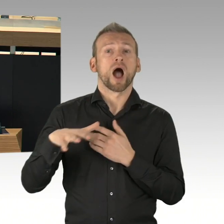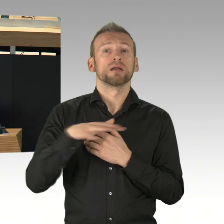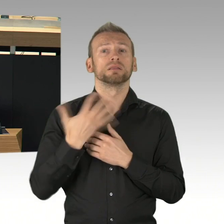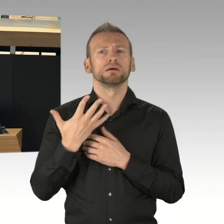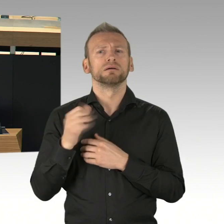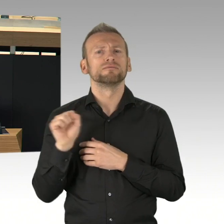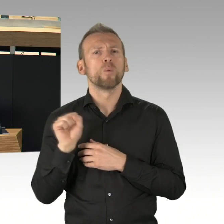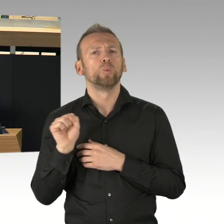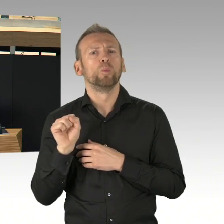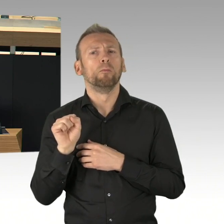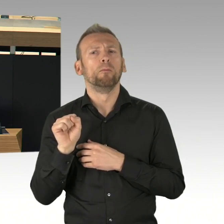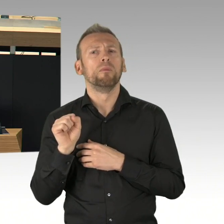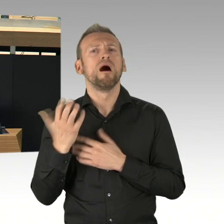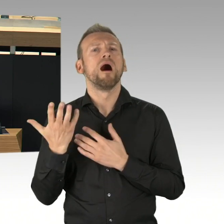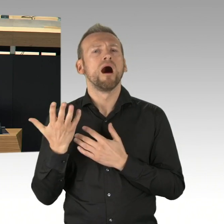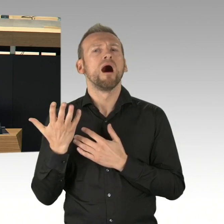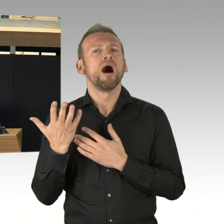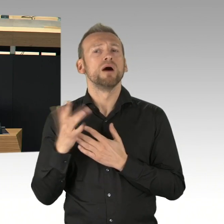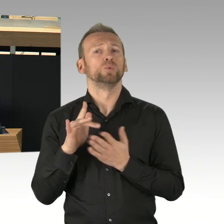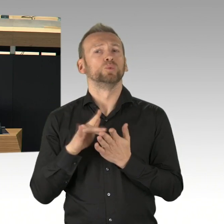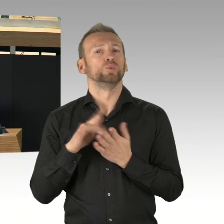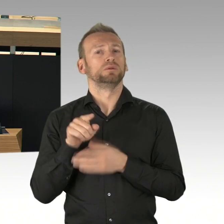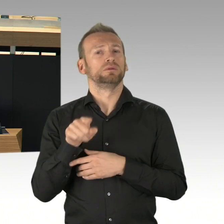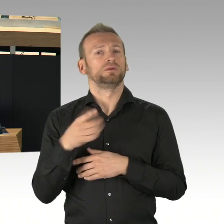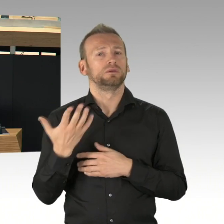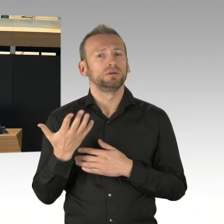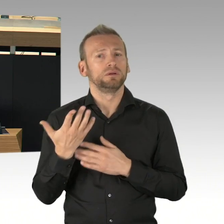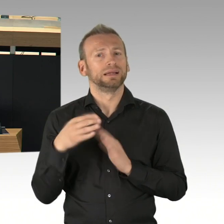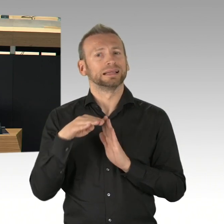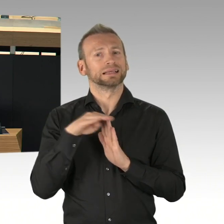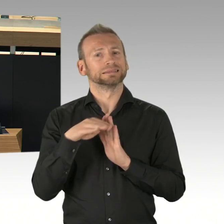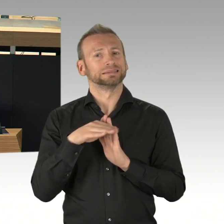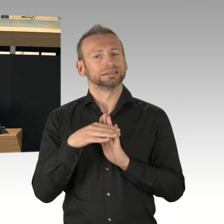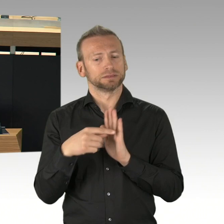(Beifall) Und Sie haben nicht gelernt,